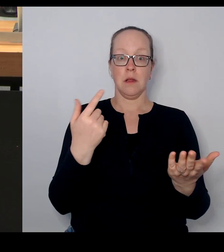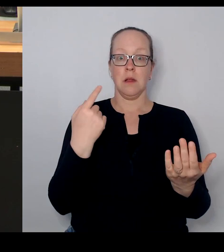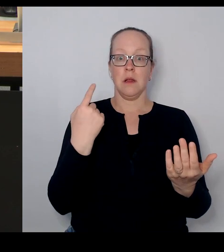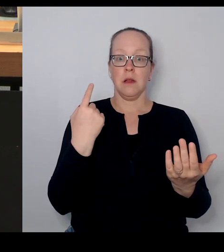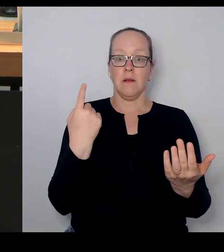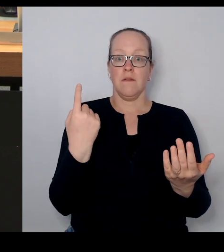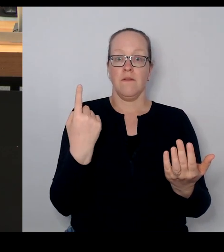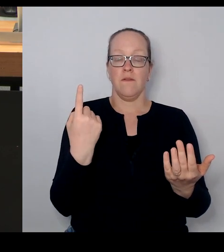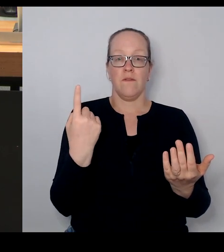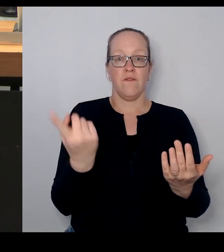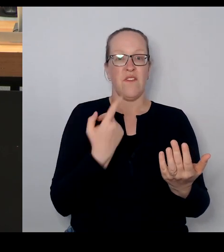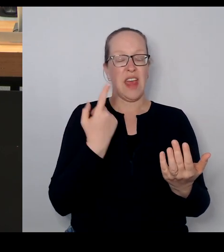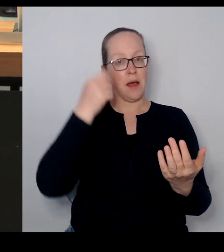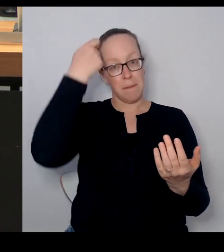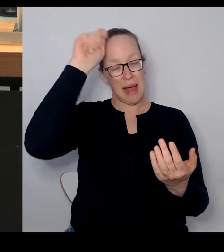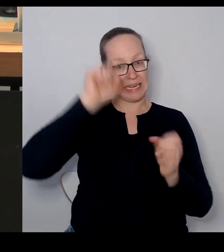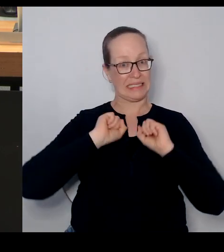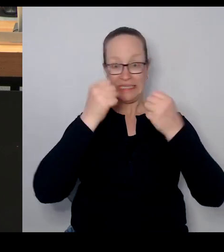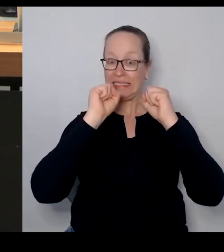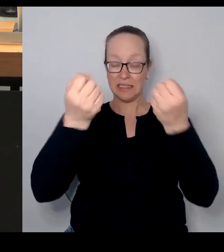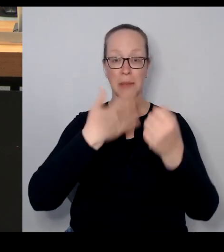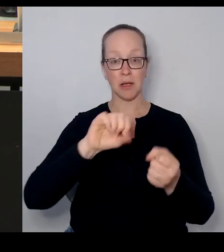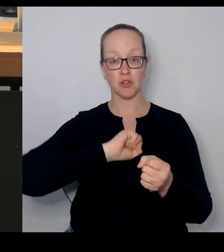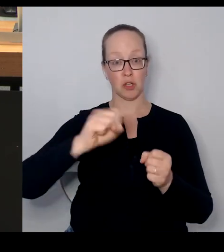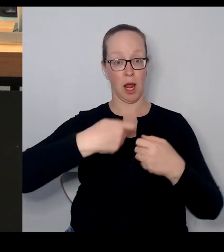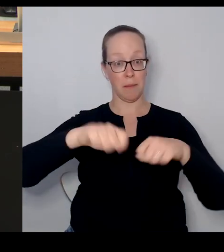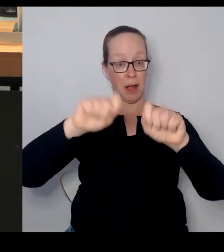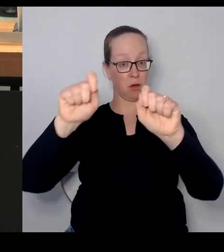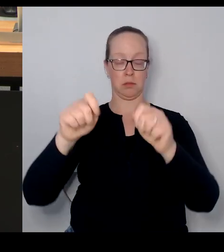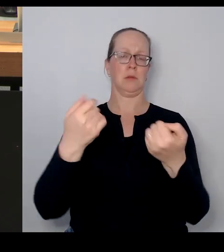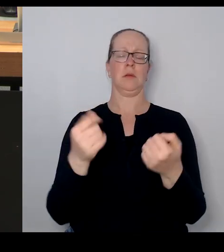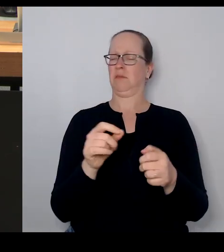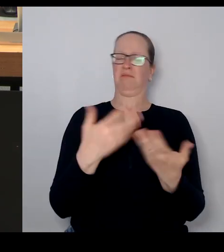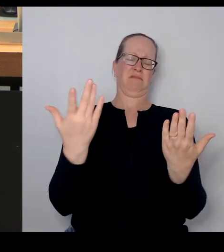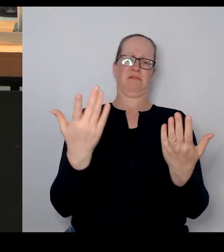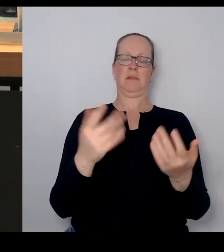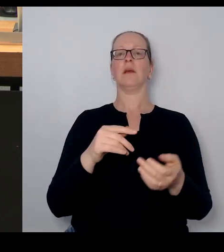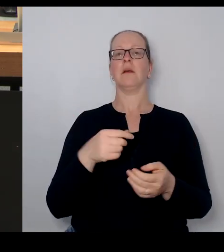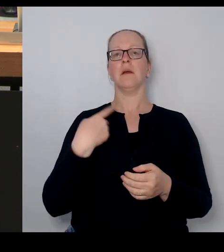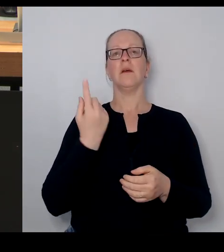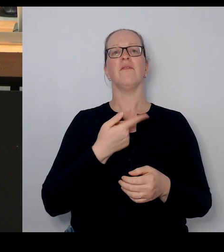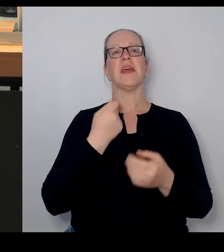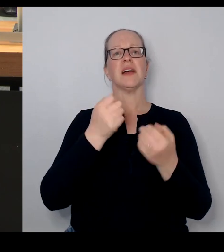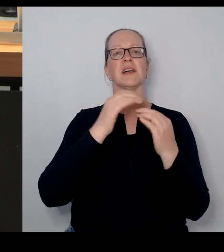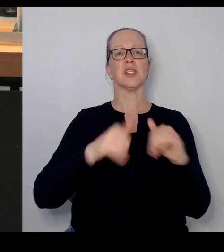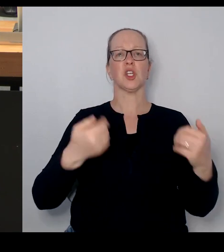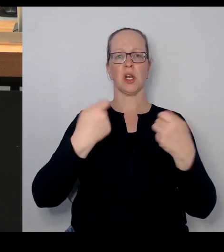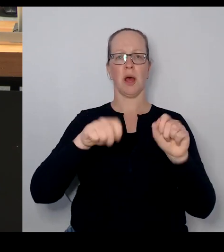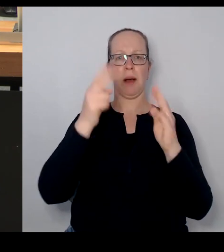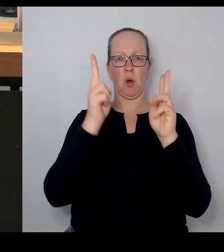Sonderbaurecht nicht anwenden, Aber warum machen wir es eigentlich nicht? Und Sie werden sehen unabhängig von dem, was der Bund